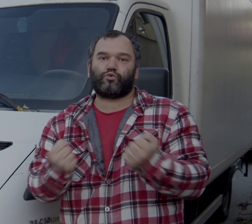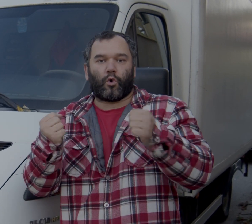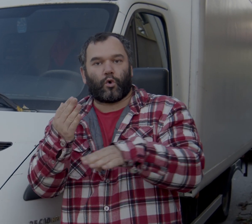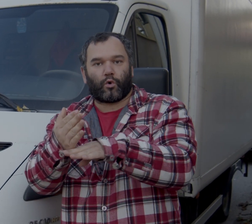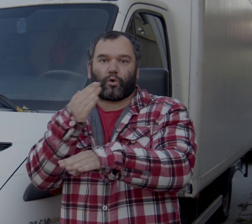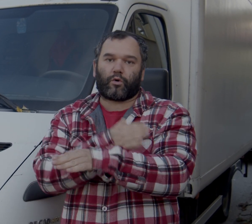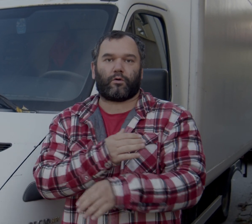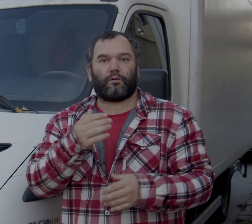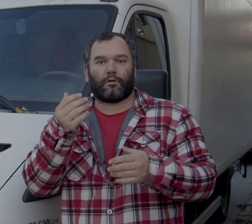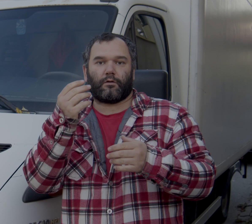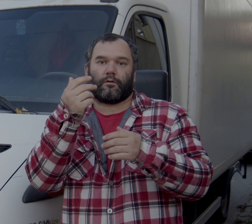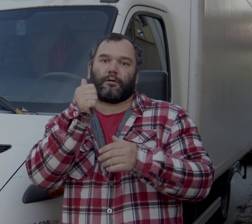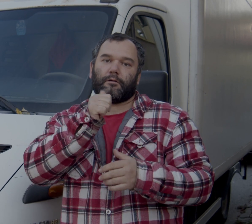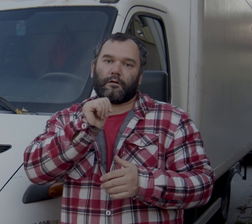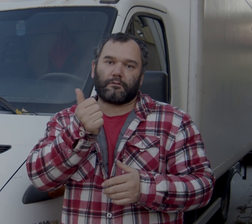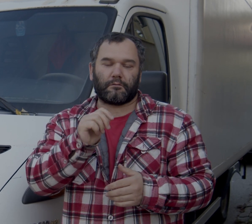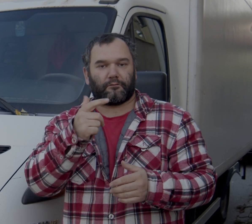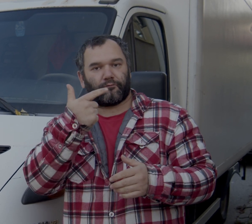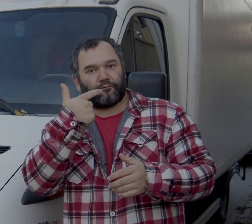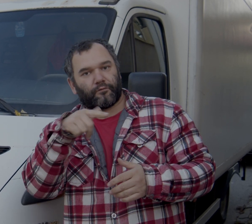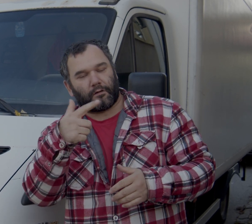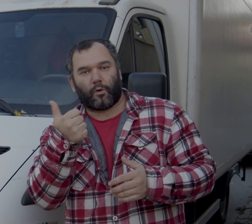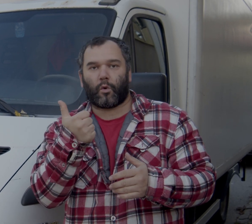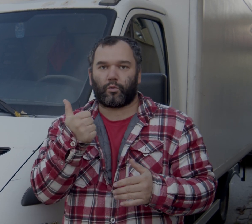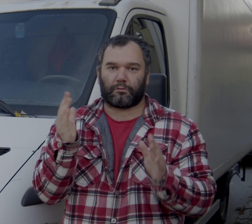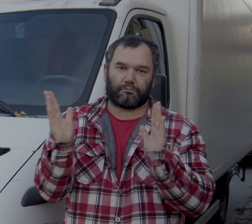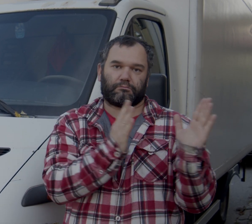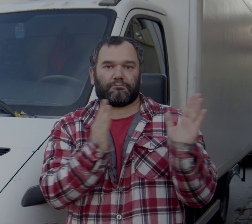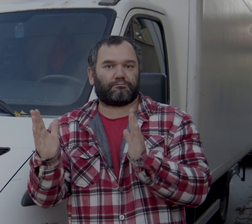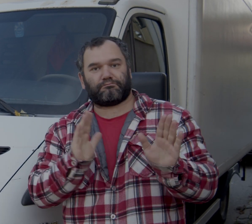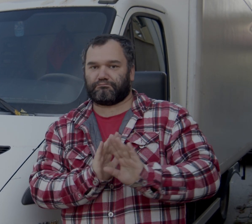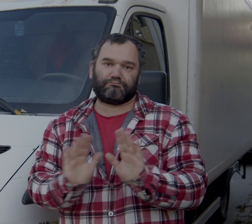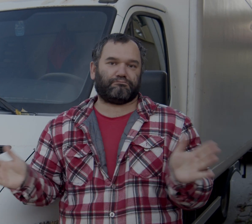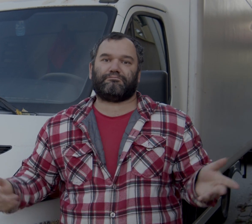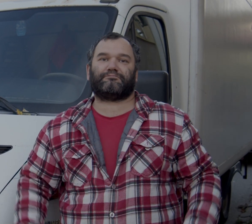Tak môžem skončiť skôr, od jedenástej do jednej.